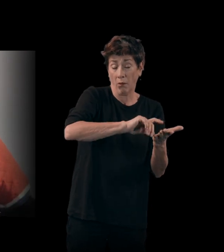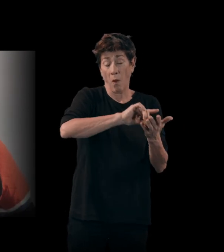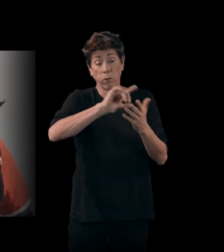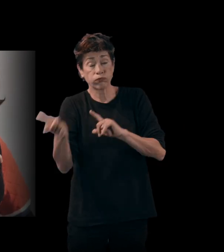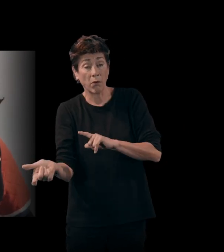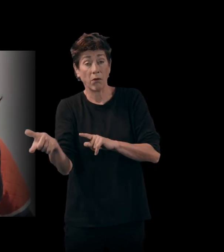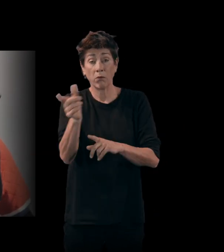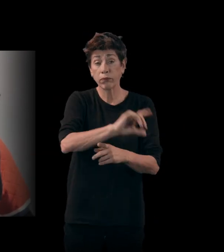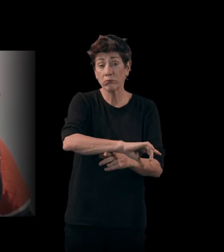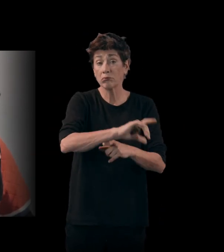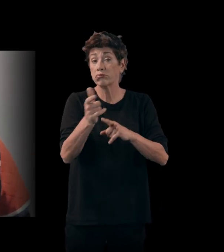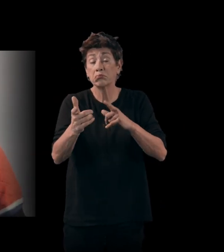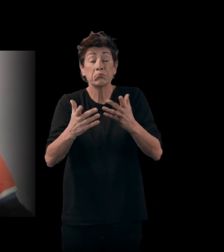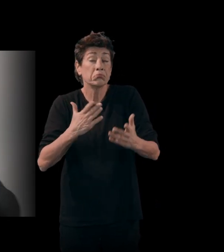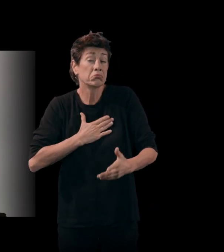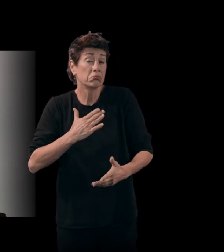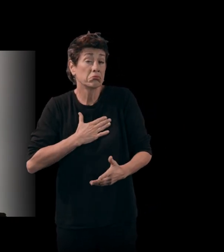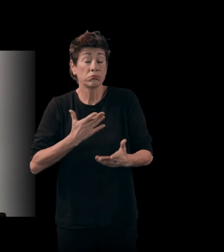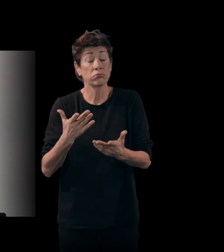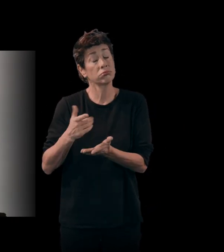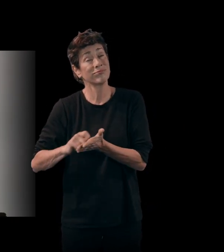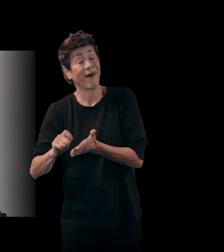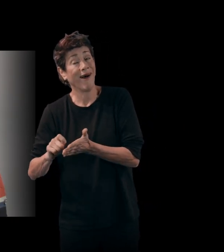Passer une journée sur la Nouvelle-Calédonie, ça m’aidait à être mieux dans le Vietnam, et inversement.